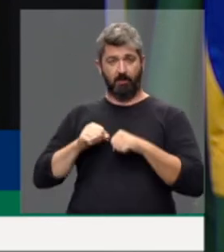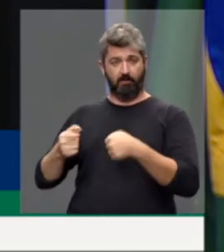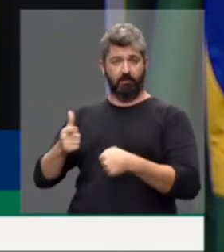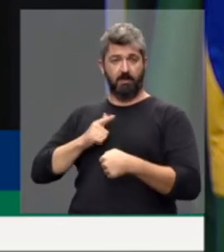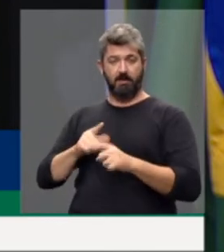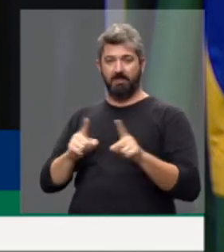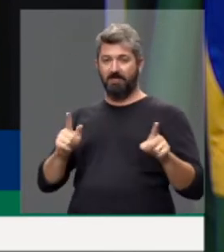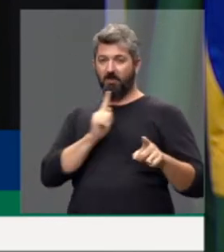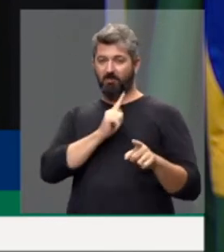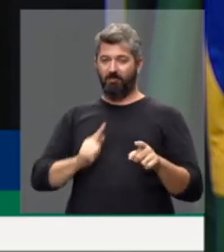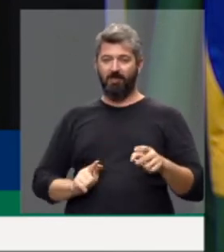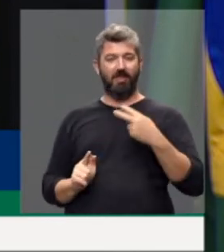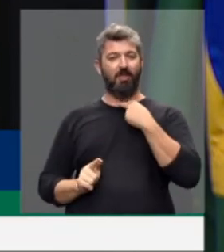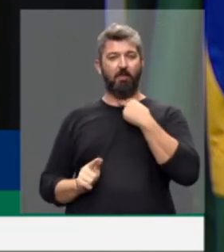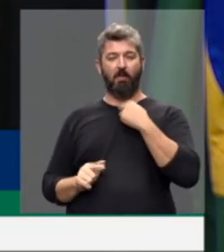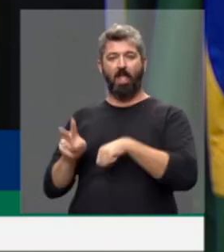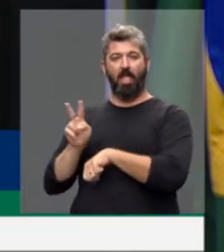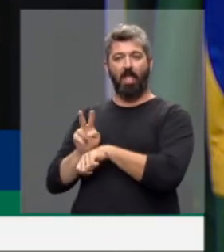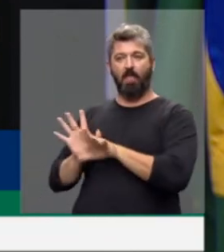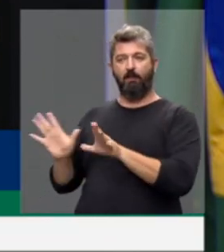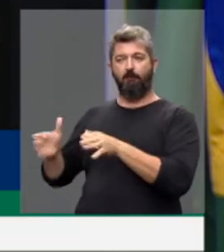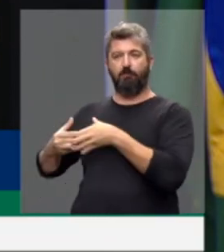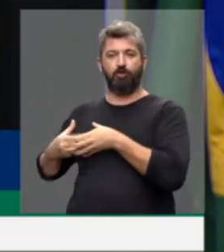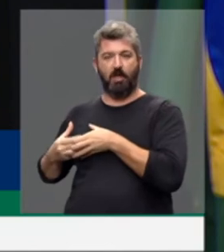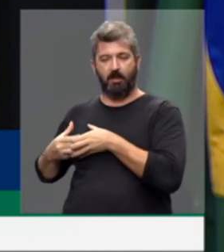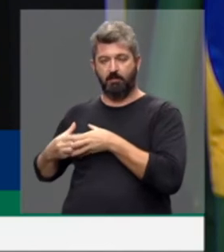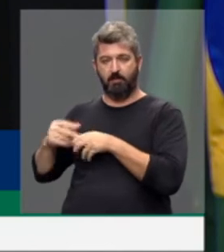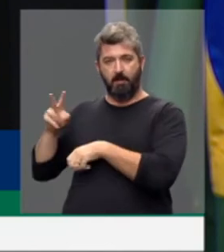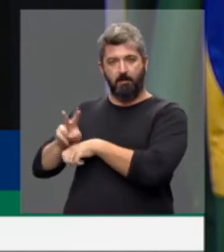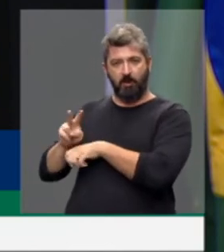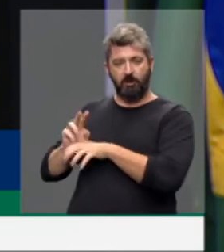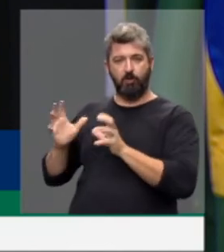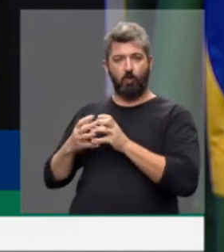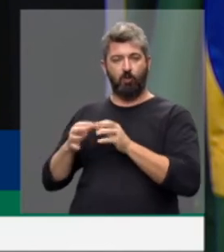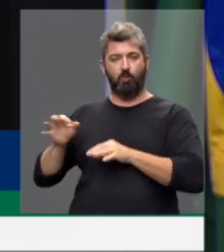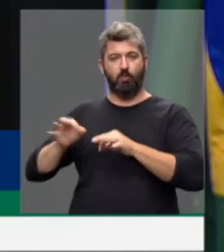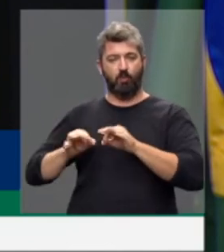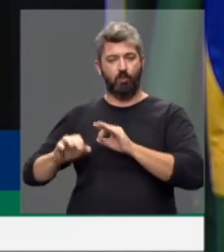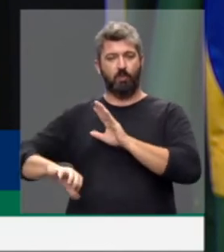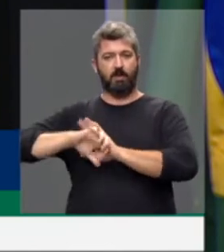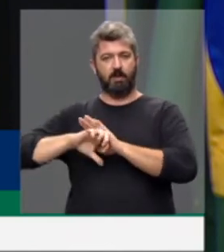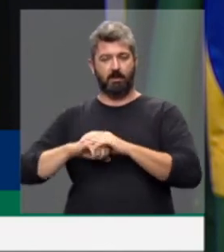PROTEGER OS CRIMINOSOS QUE ELA DEFENDE. TODOS TÊM DIREITO É DEFESA, MAS O ESTADO NÃO PODE PROMOVER UMA BLINDAGEM QUE